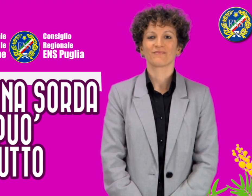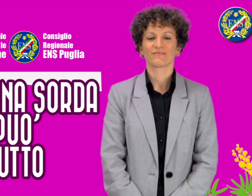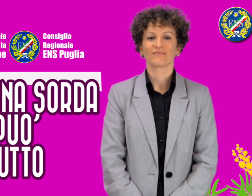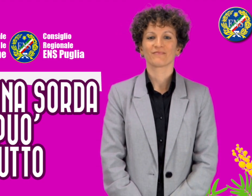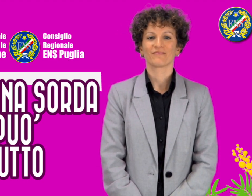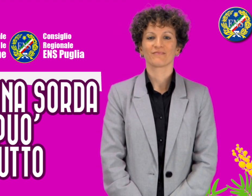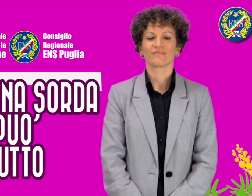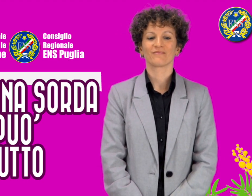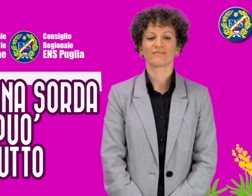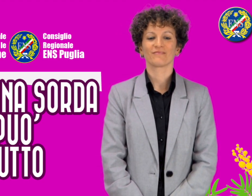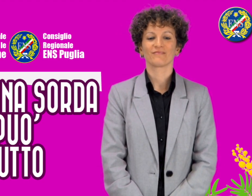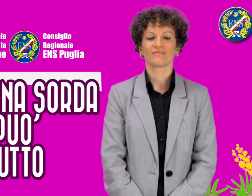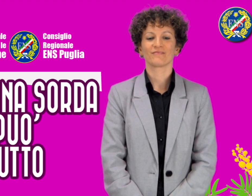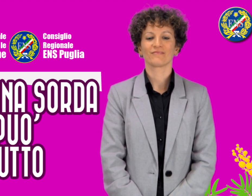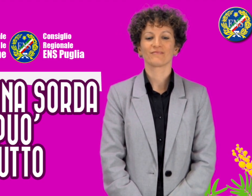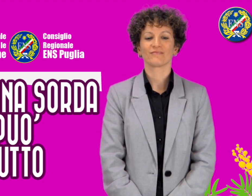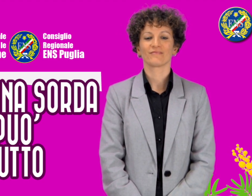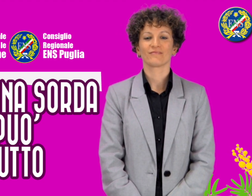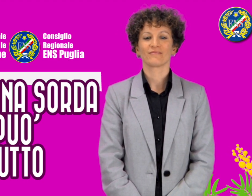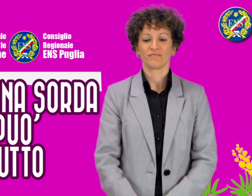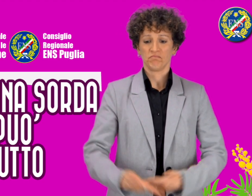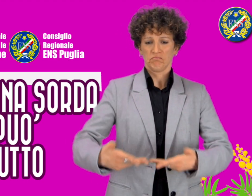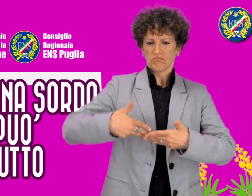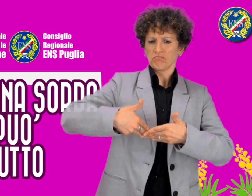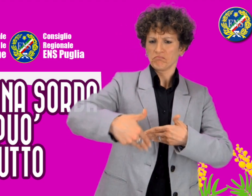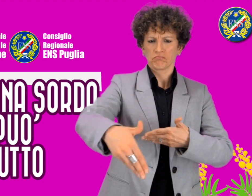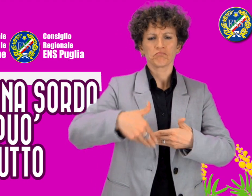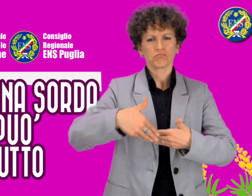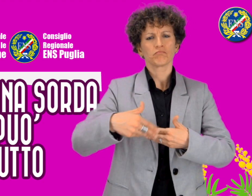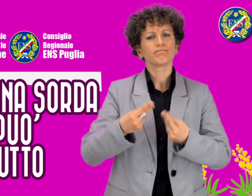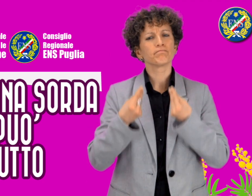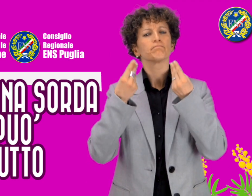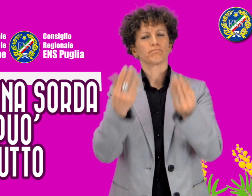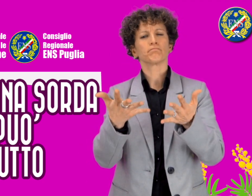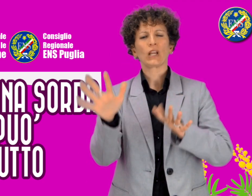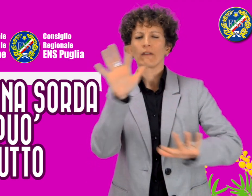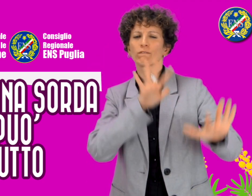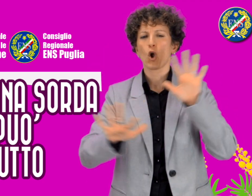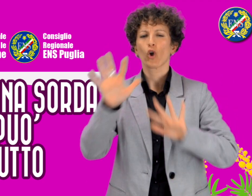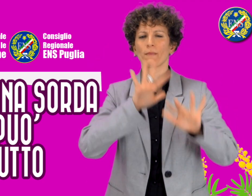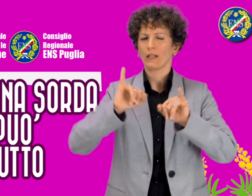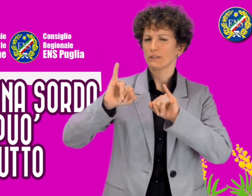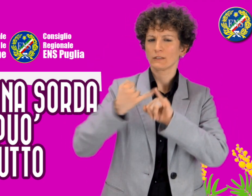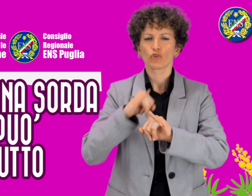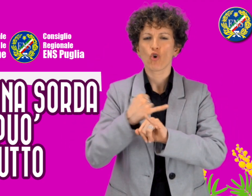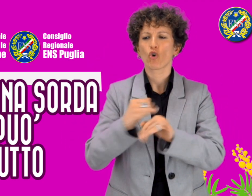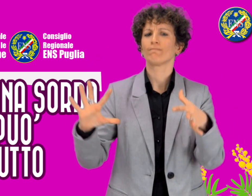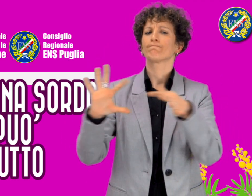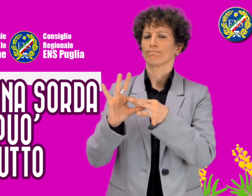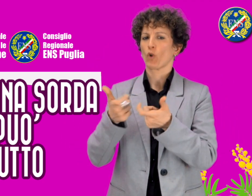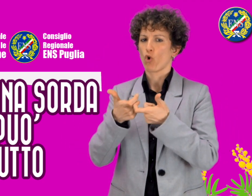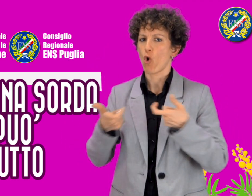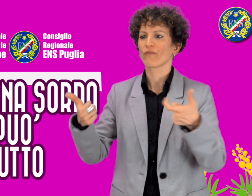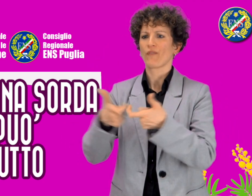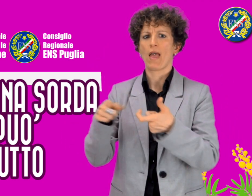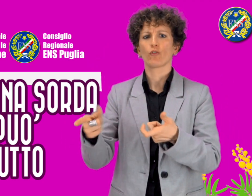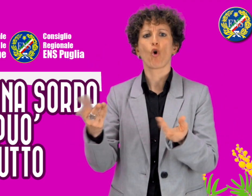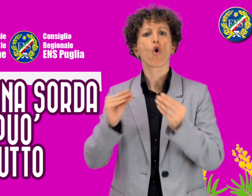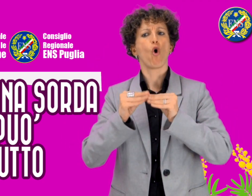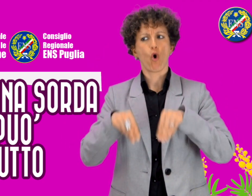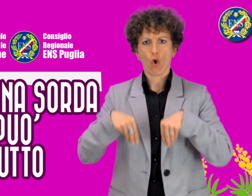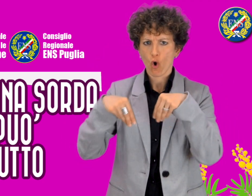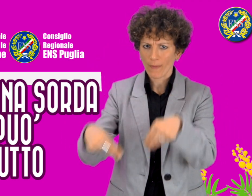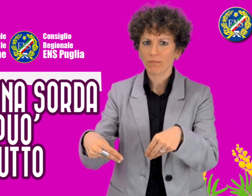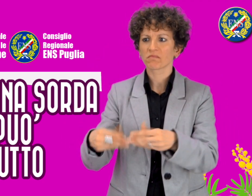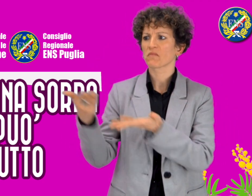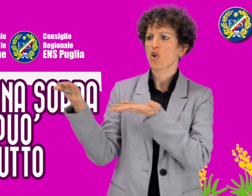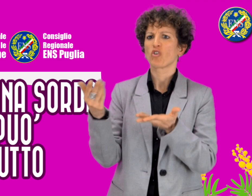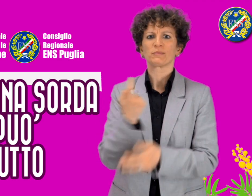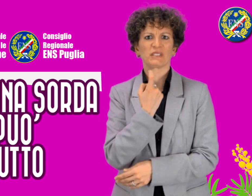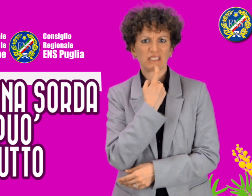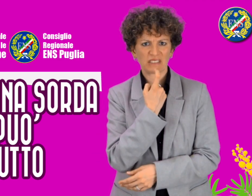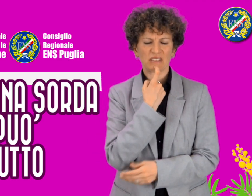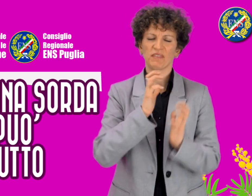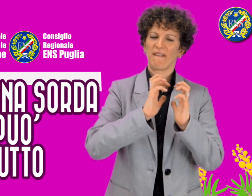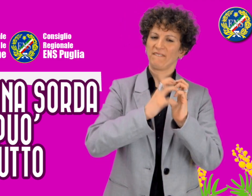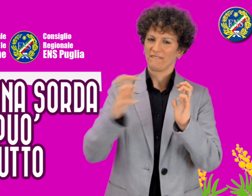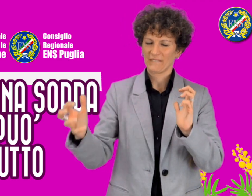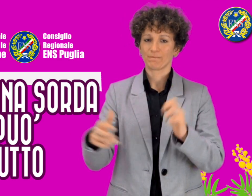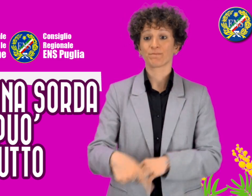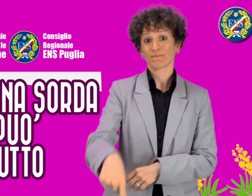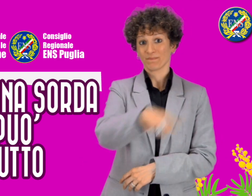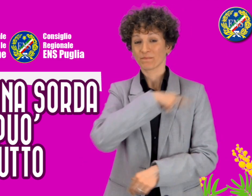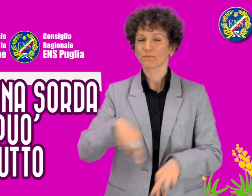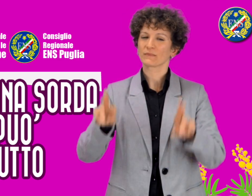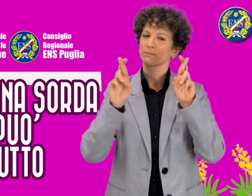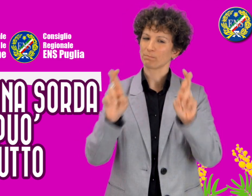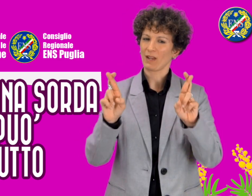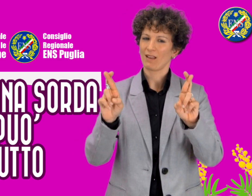Presto vi daremo tutte le altre informazioni dettagliate sul convegno: modalità di partecipazione, ospiti e quant'altro.